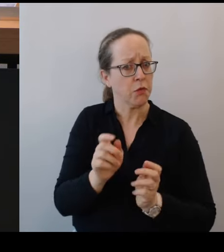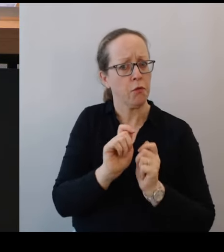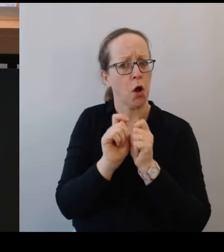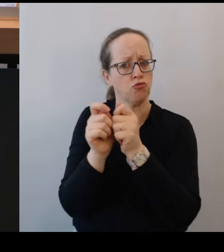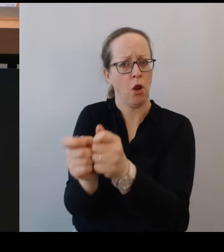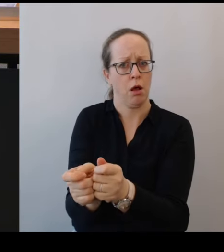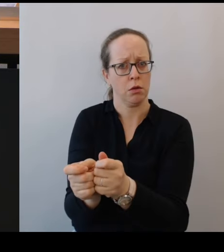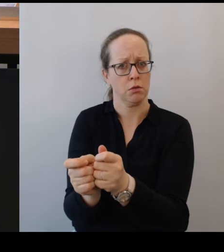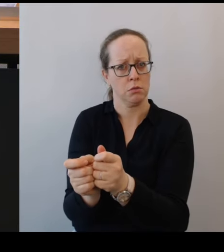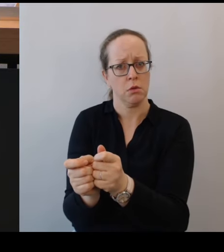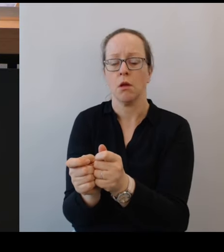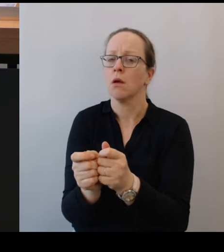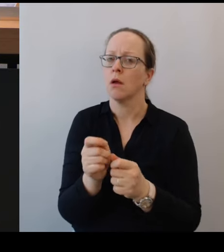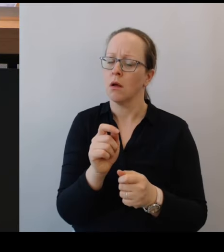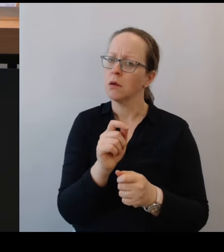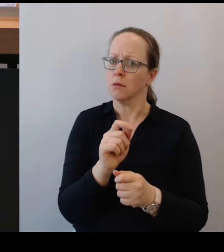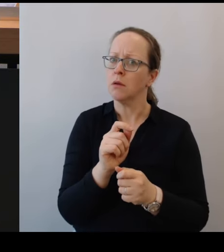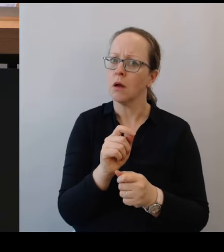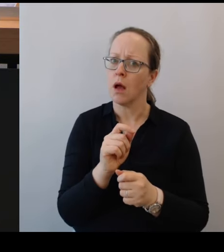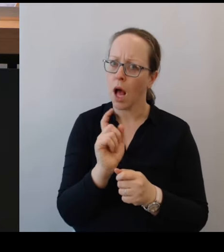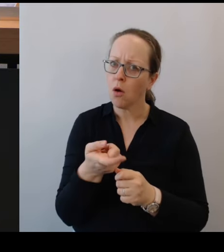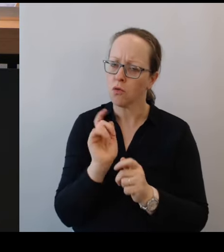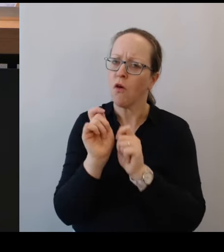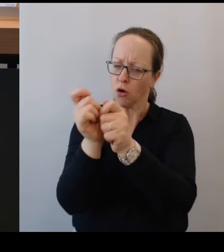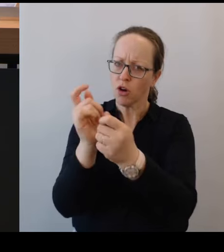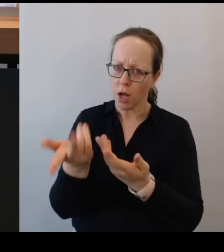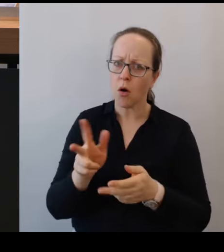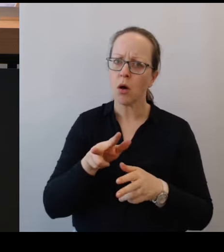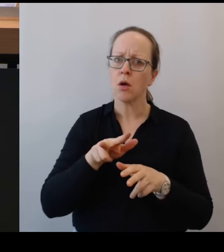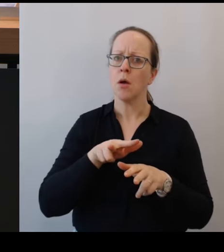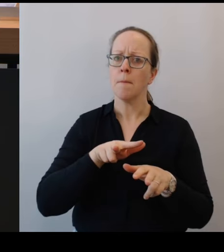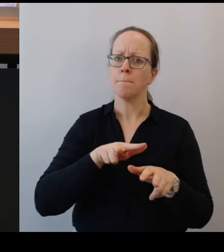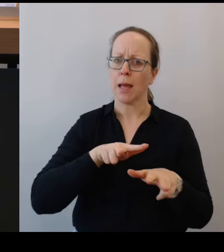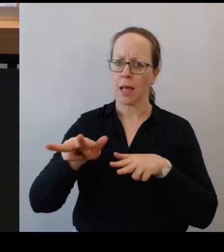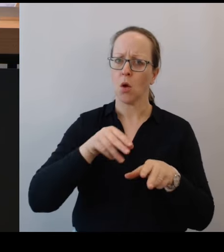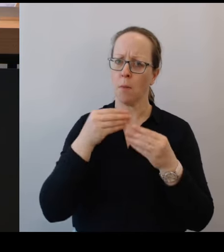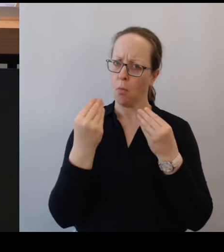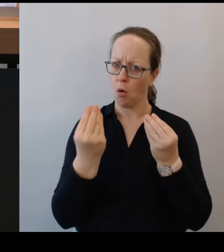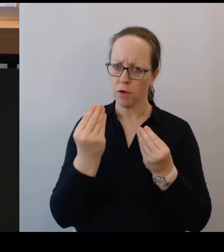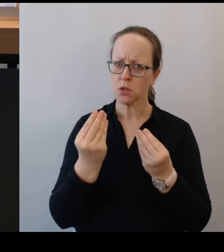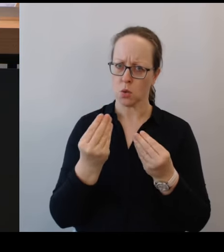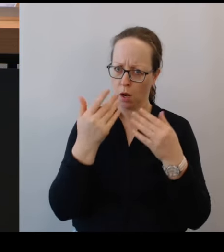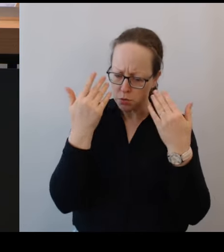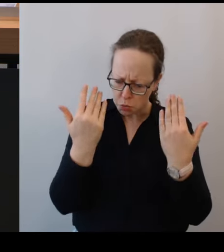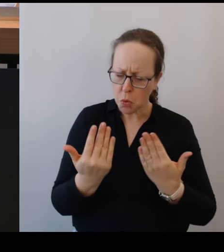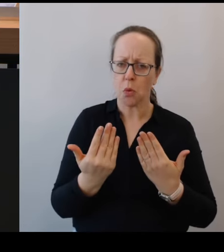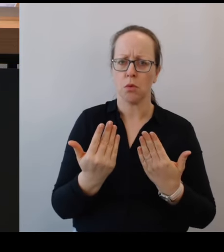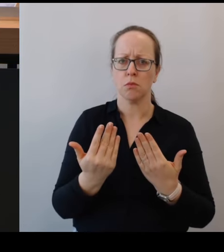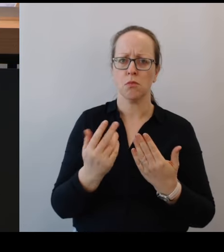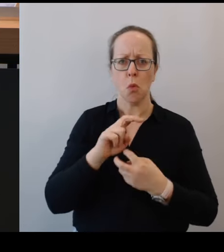Regierung und zu einem professionellen Umgang. Selbst Vorschläge unterbreiten, um etwaige Interessenkonflikte